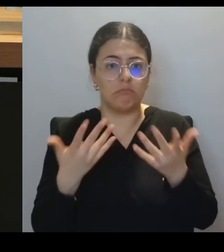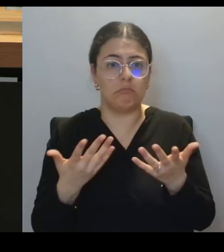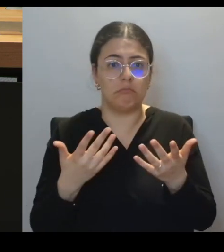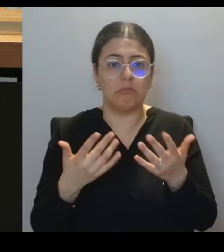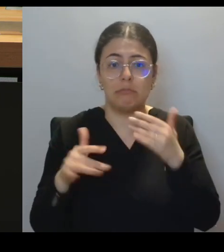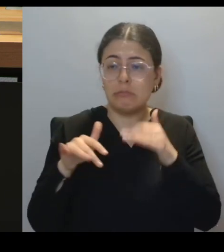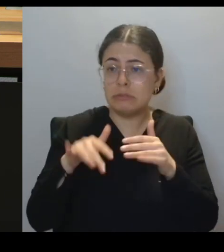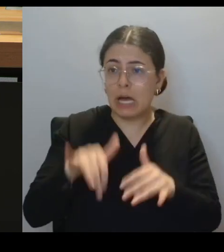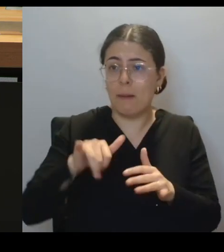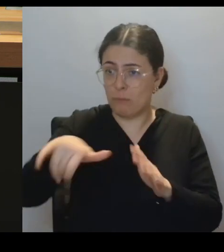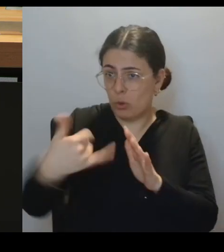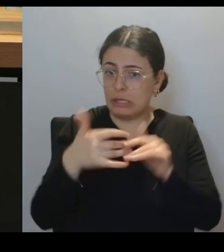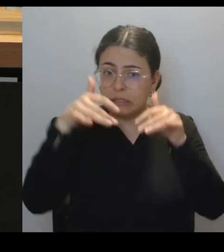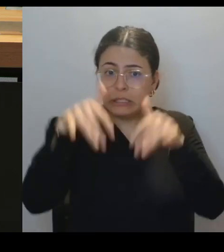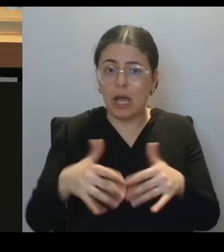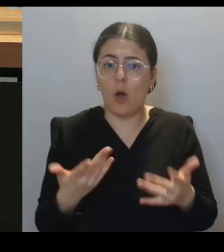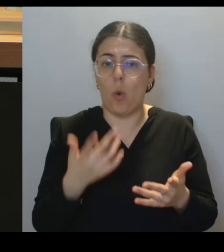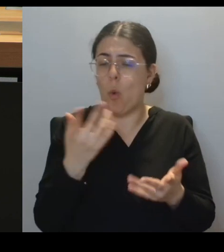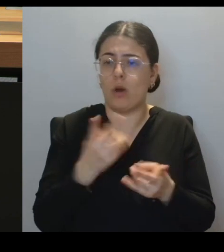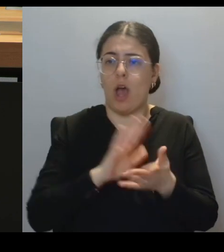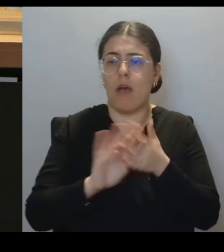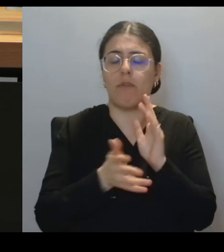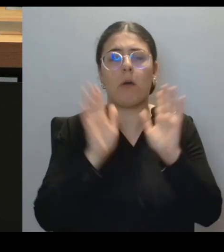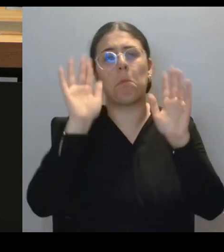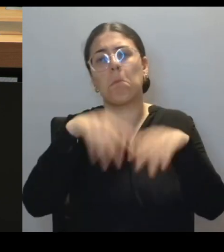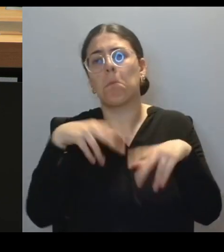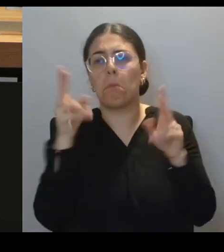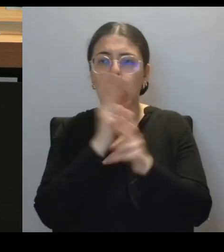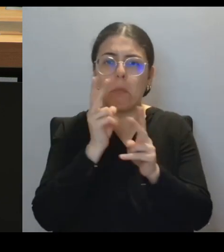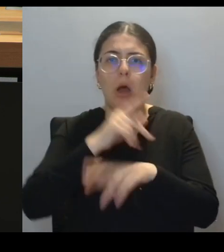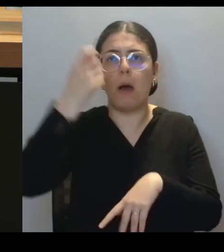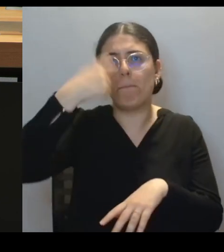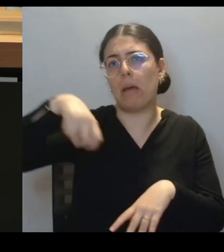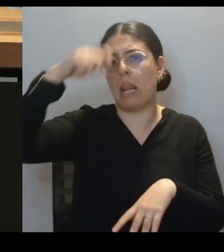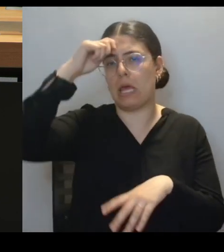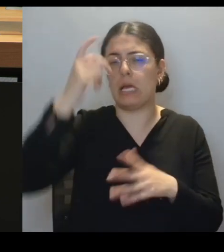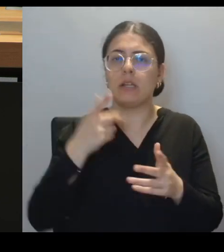in Berlin muss man nur laut genug jammern, dann hilft einem die